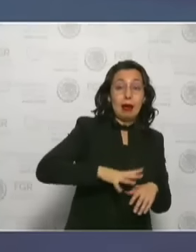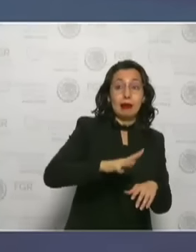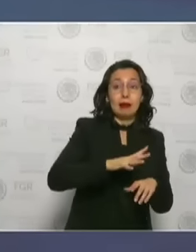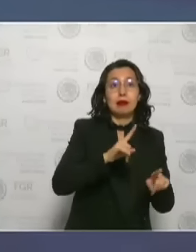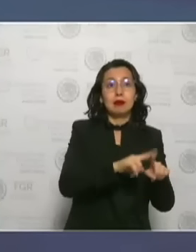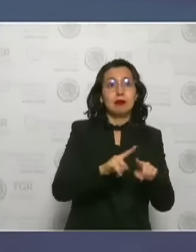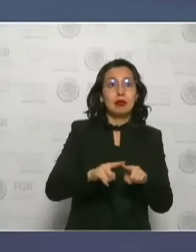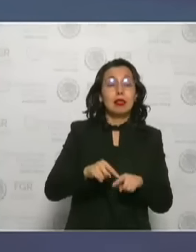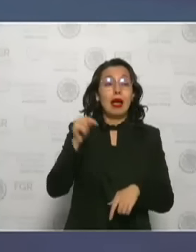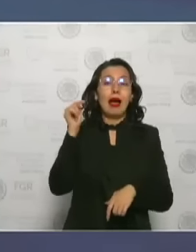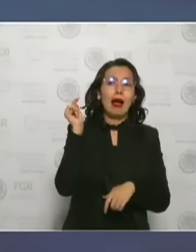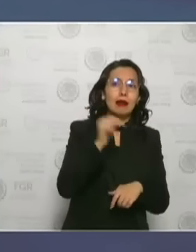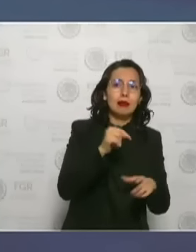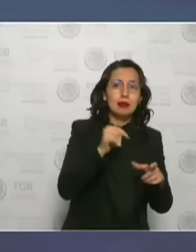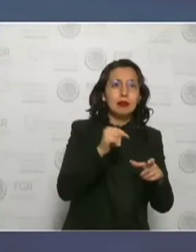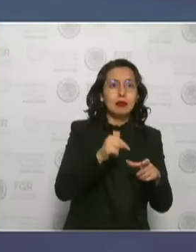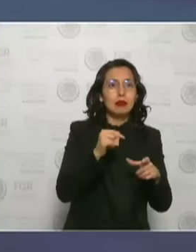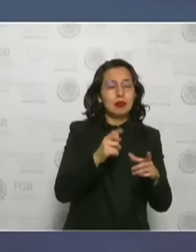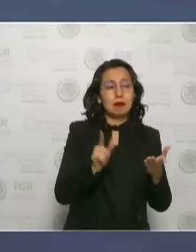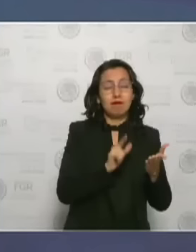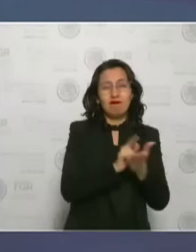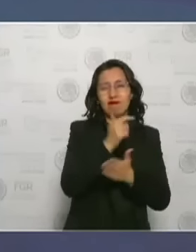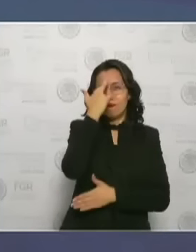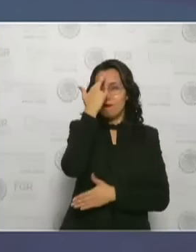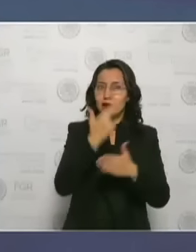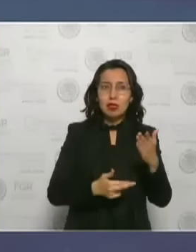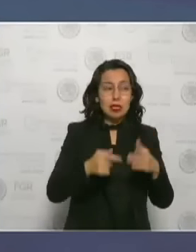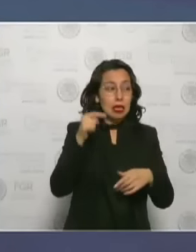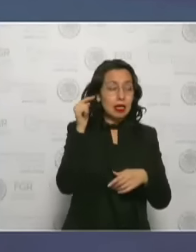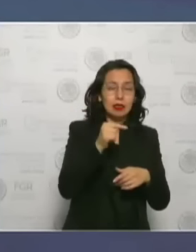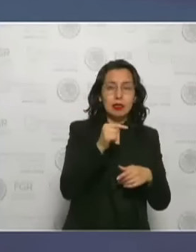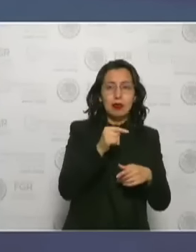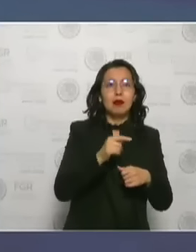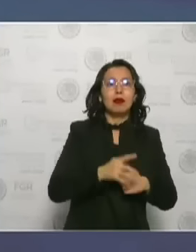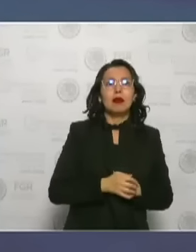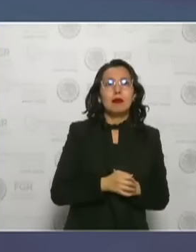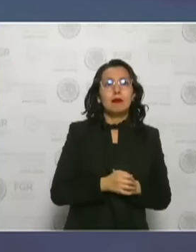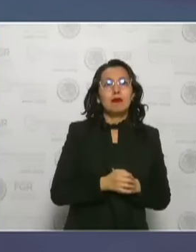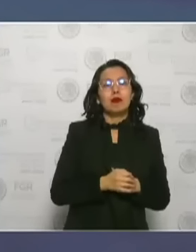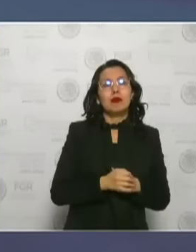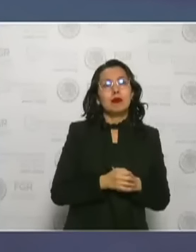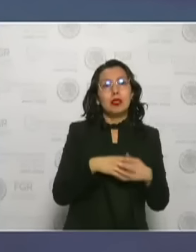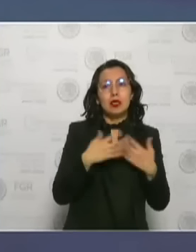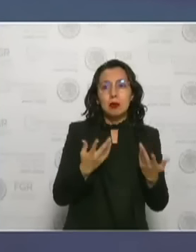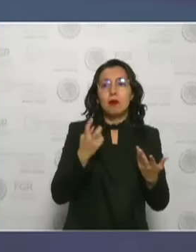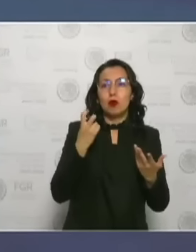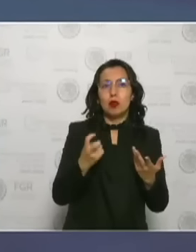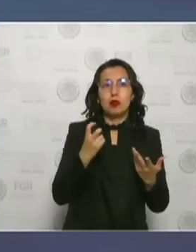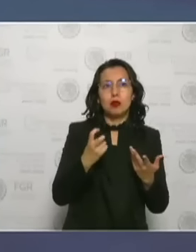es donde el fenómeno criminal ocurre de manera diferenciada. Por tanto, son la fuente primaria